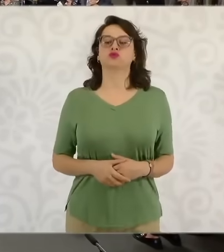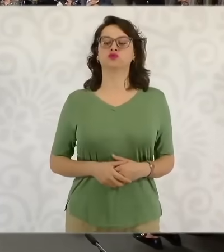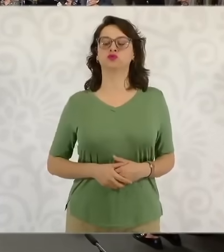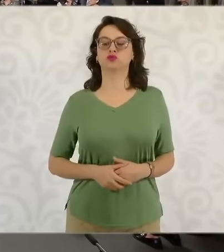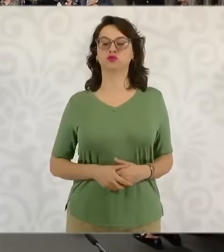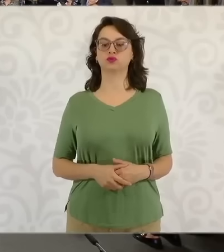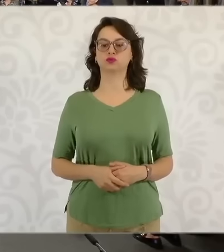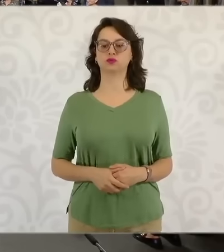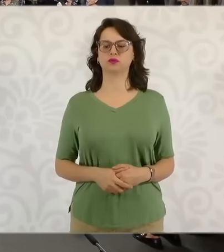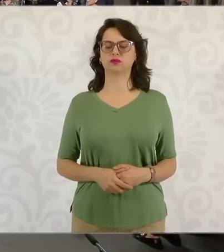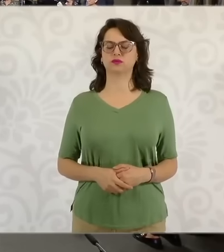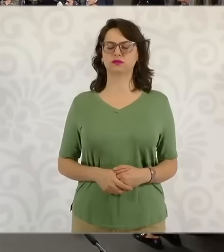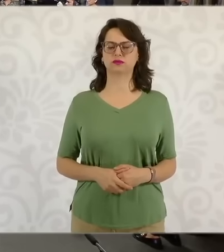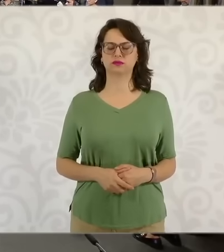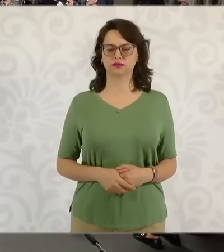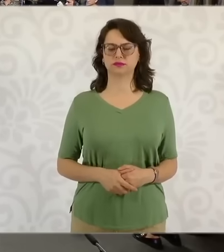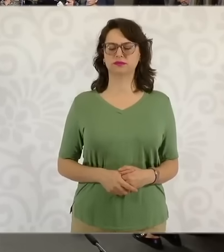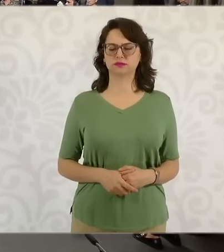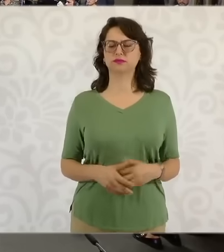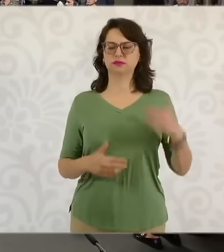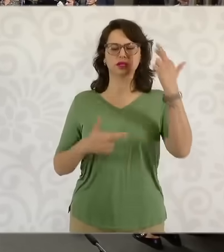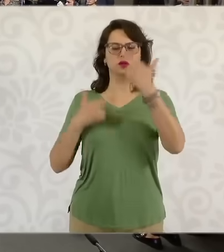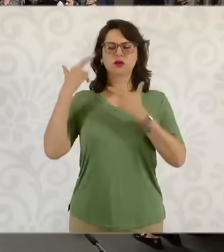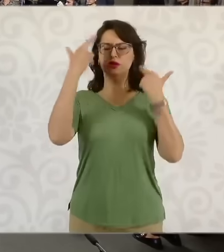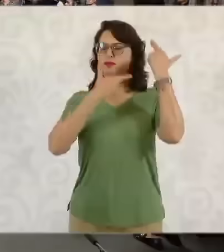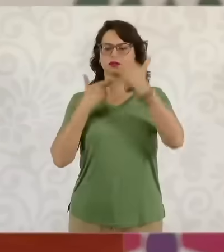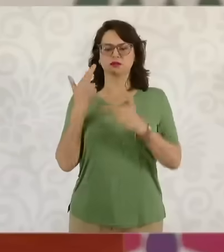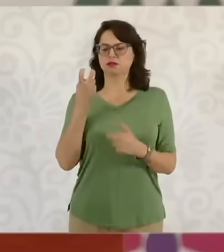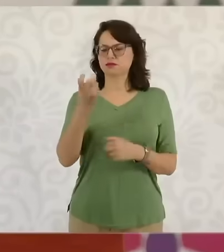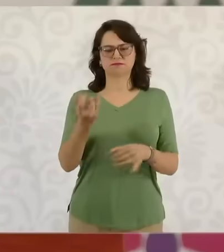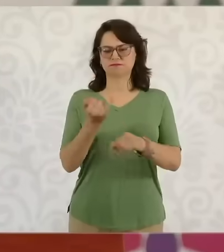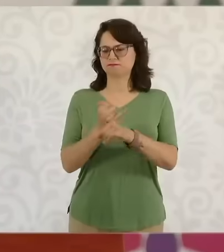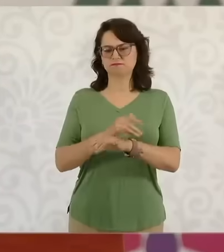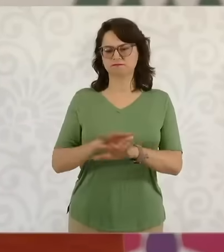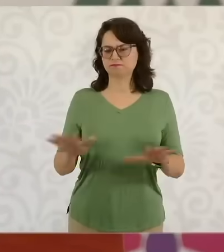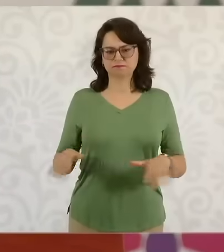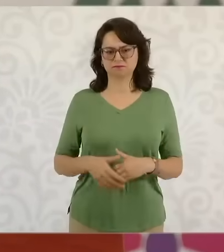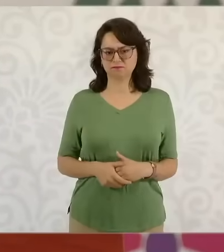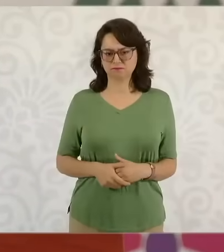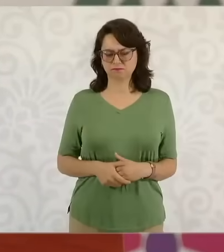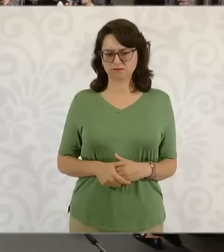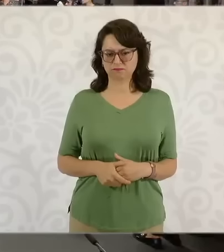Dante Gutiérrez lo revisamos no tengo esta ¿quieres comentar más sobre esto